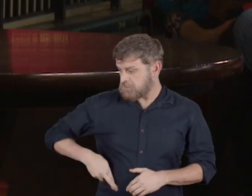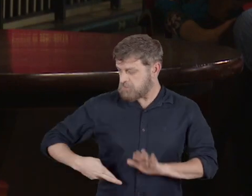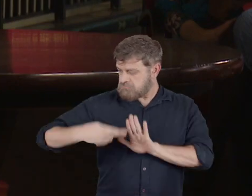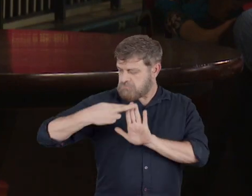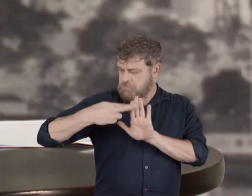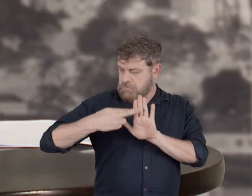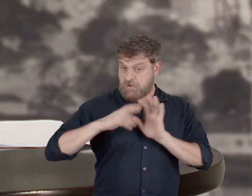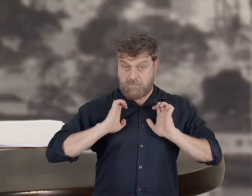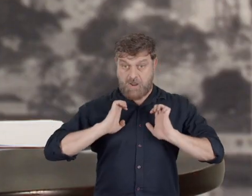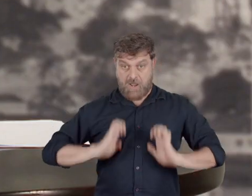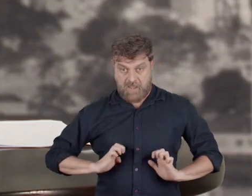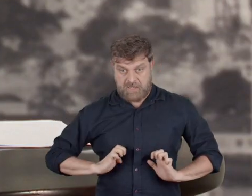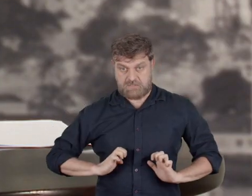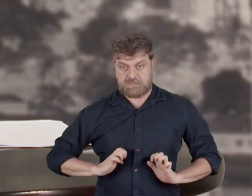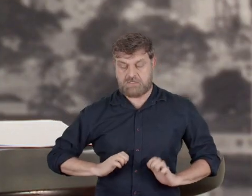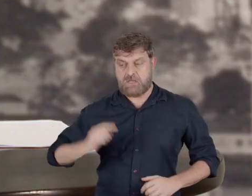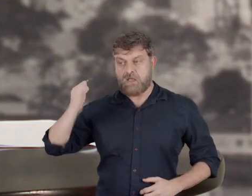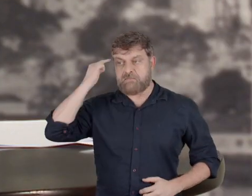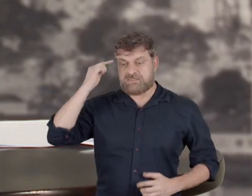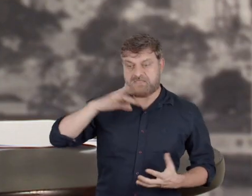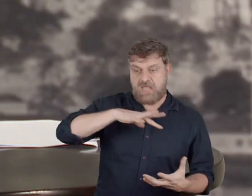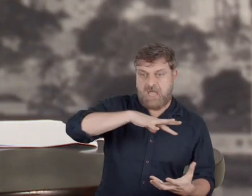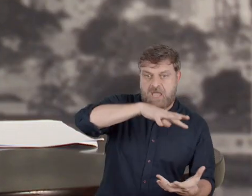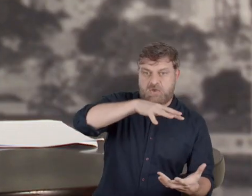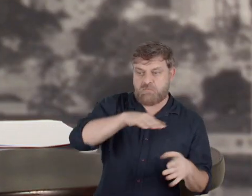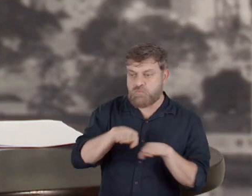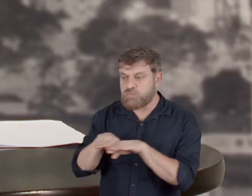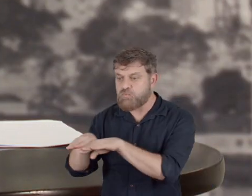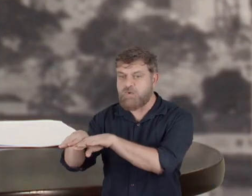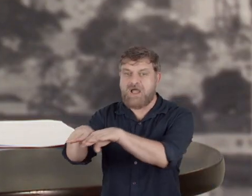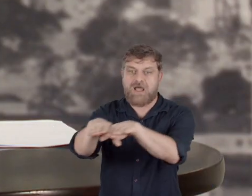para considerar que o mundo é de todos aqueles que aqui nasceram,